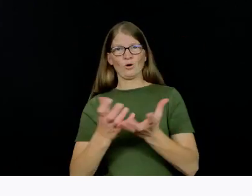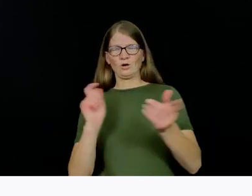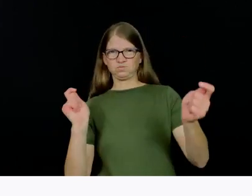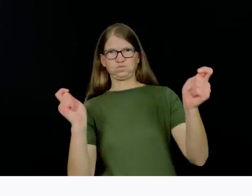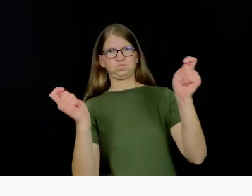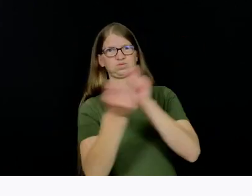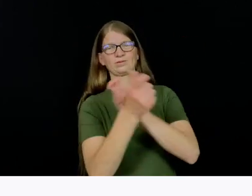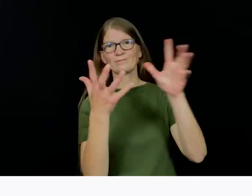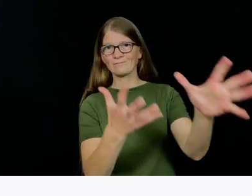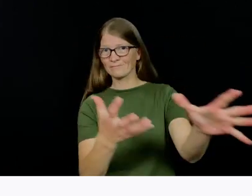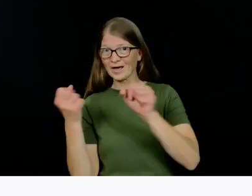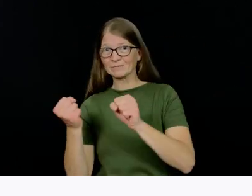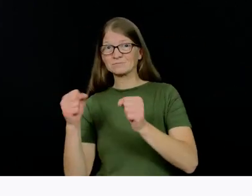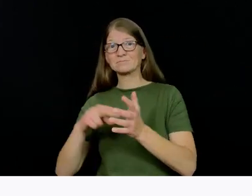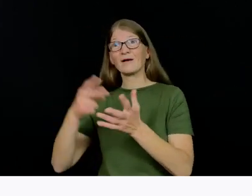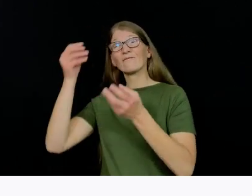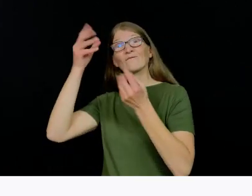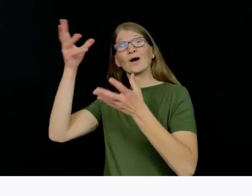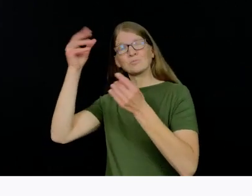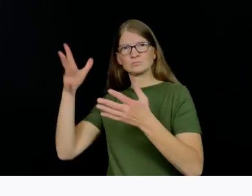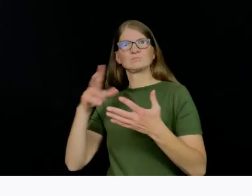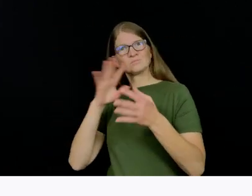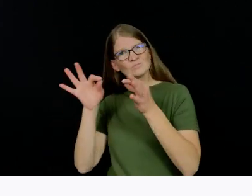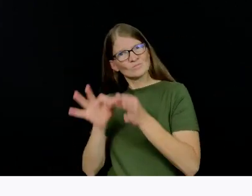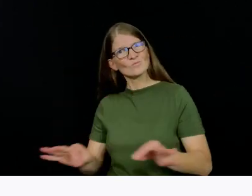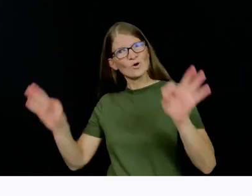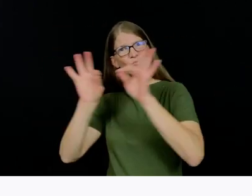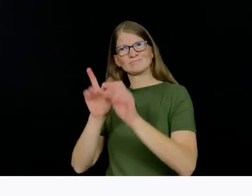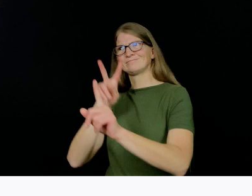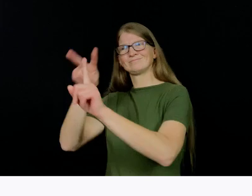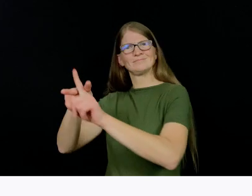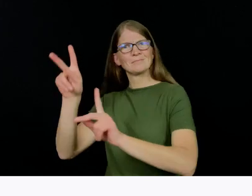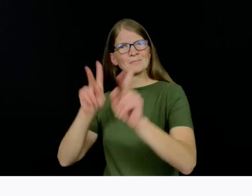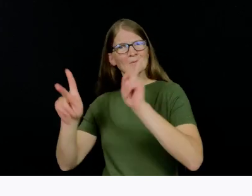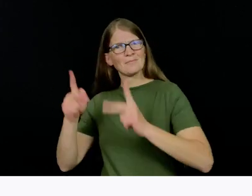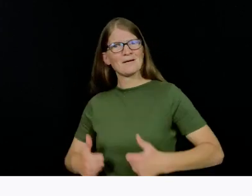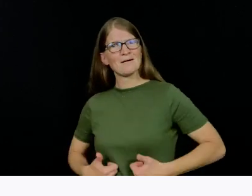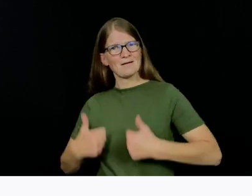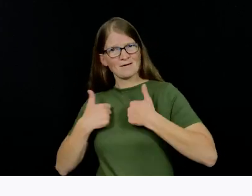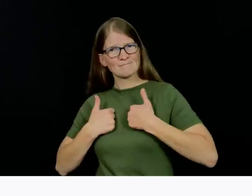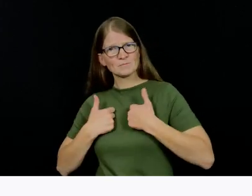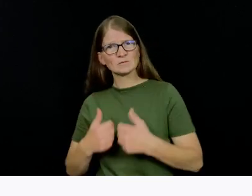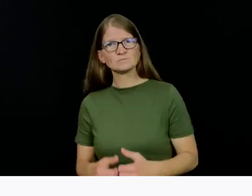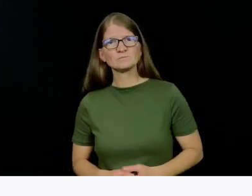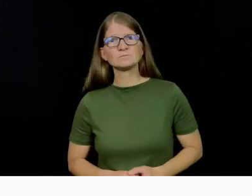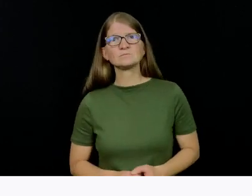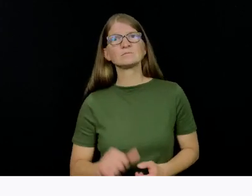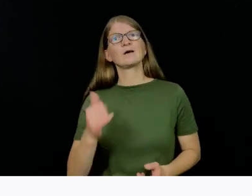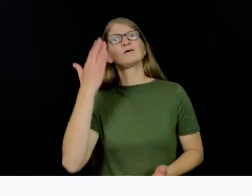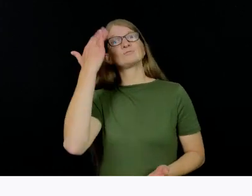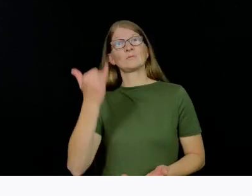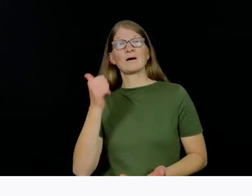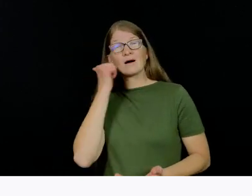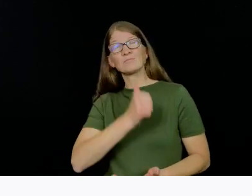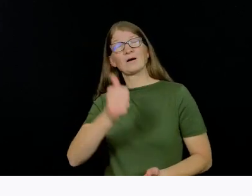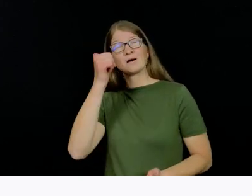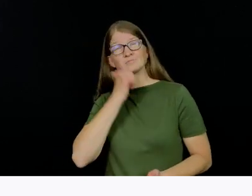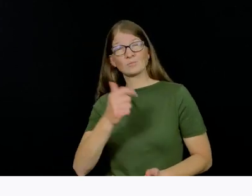أصبحت المعلومات بالغة الأهمية لحياة الناس ولهذا السبب فإن أكثر من مليار شخص كل يوم